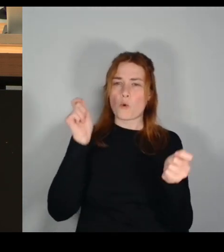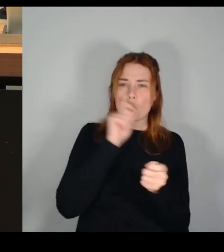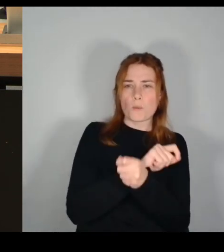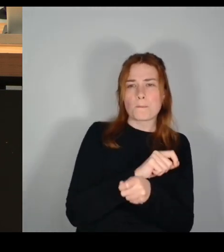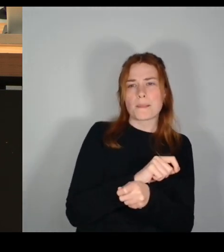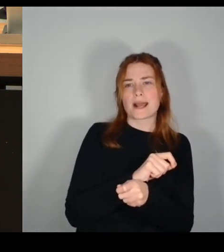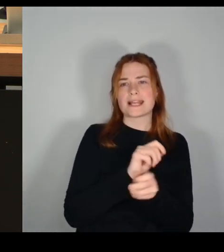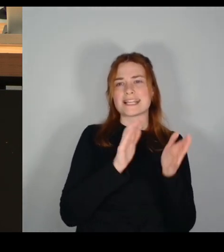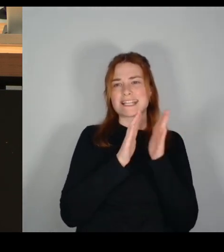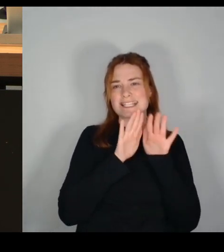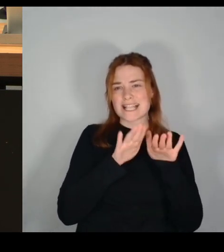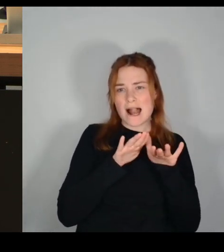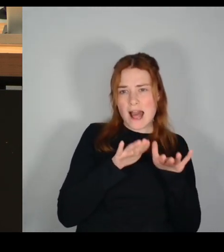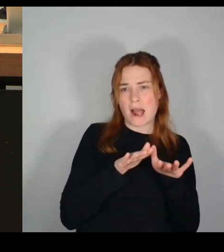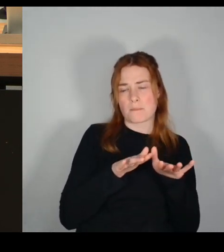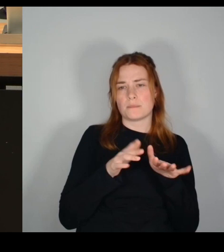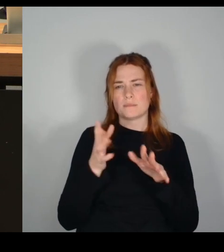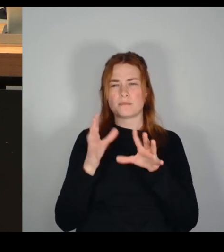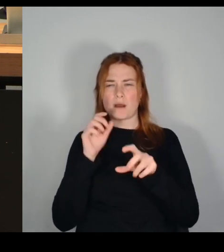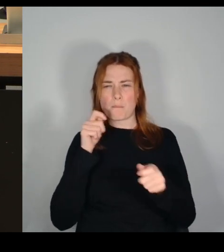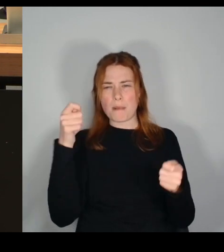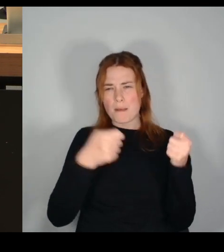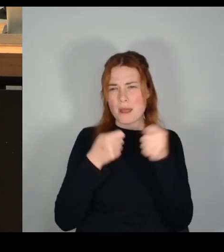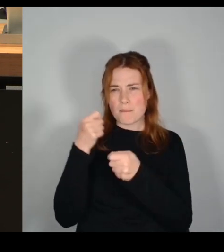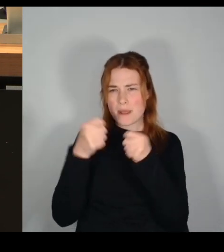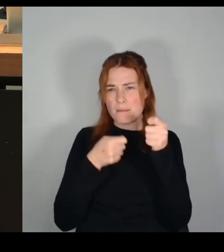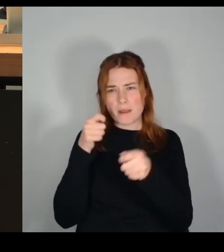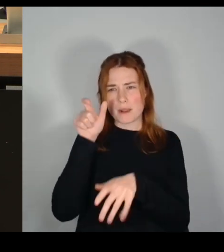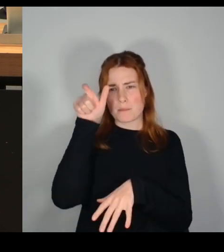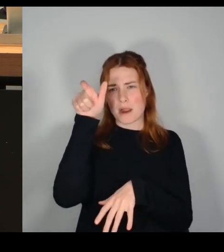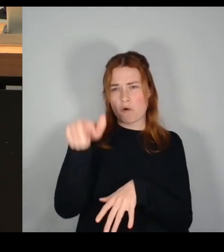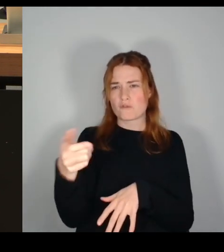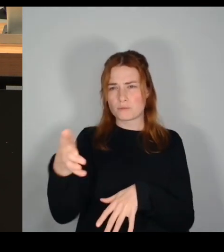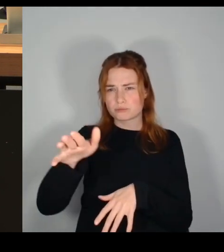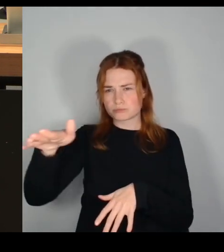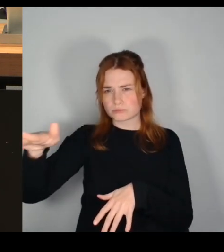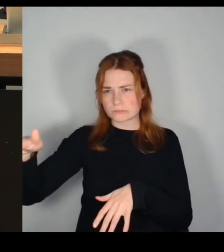1894 wurden während der vornehmlich an christlichen Armeniern